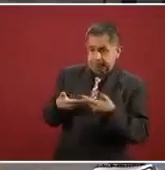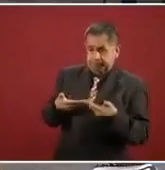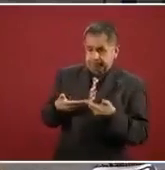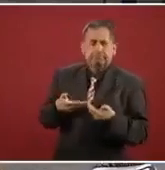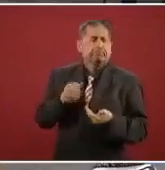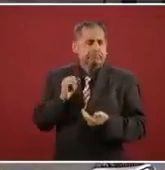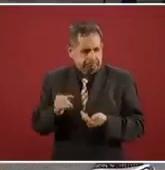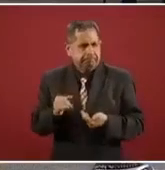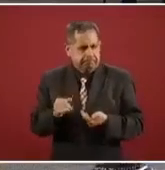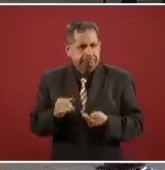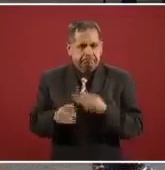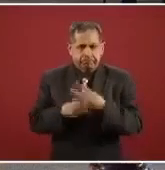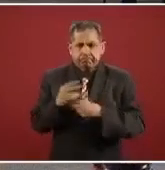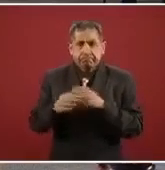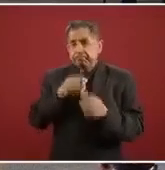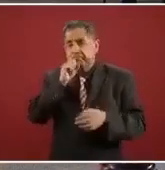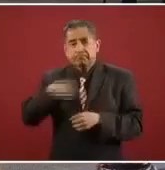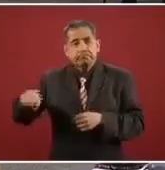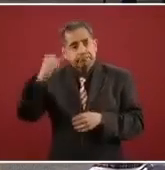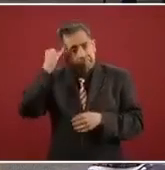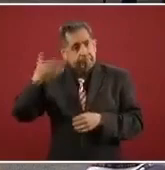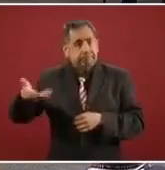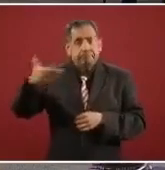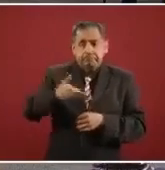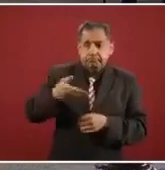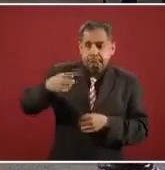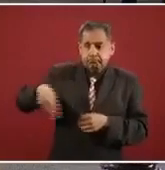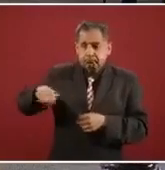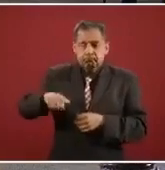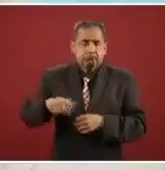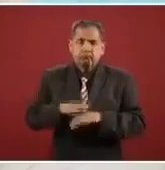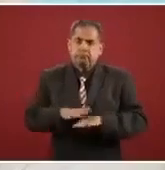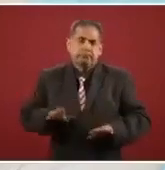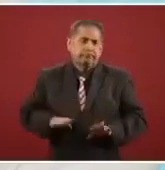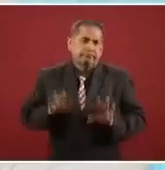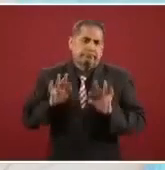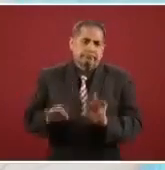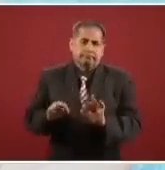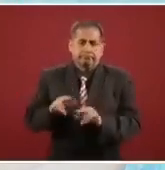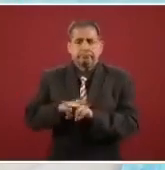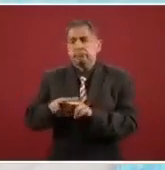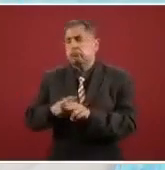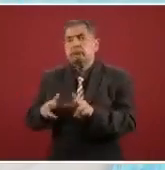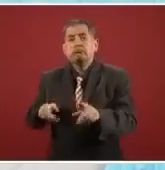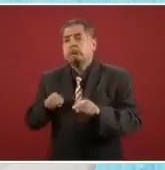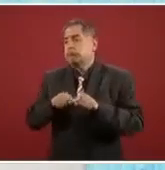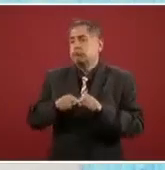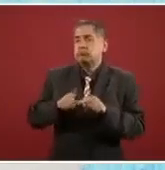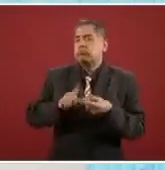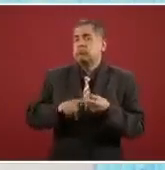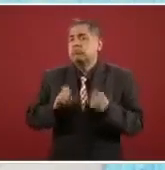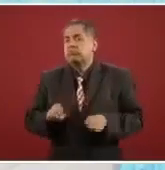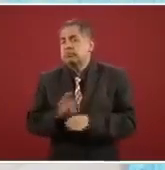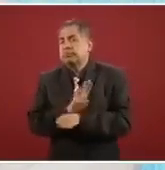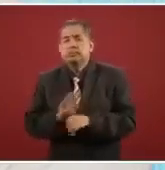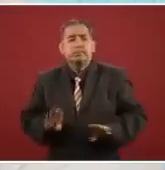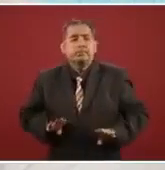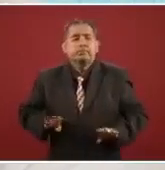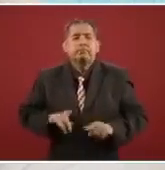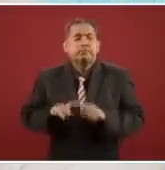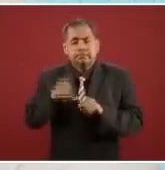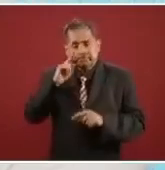han planteado que sean ellos los beneficiarios de este importante proyecto de desarrollo.